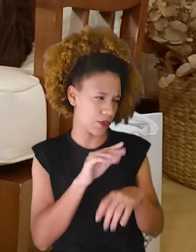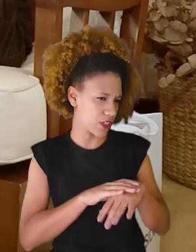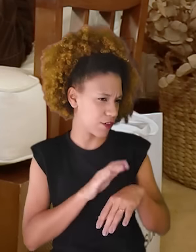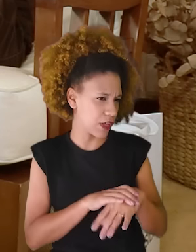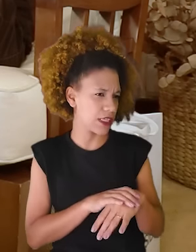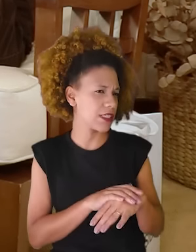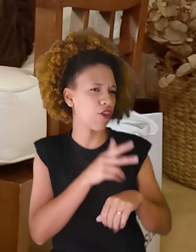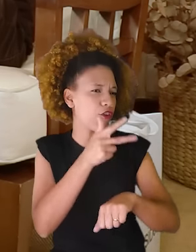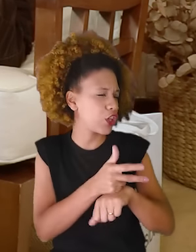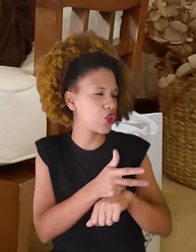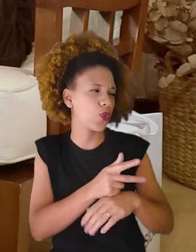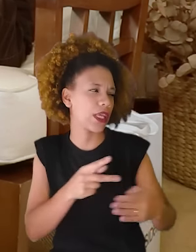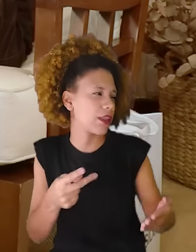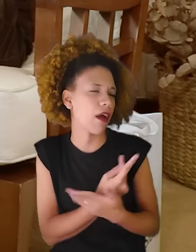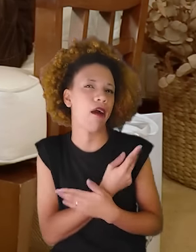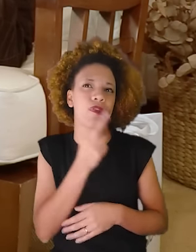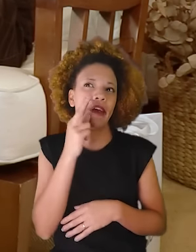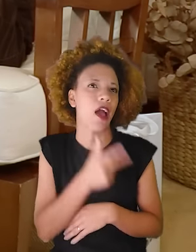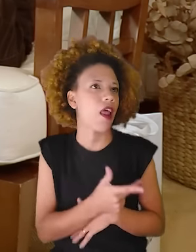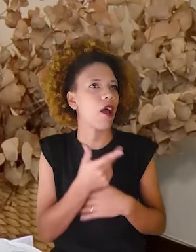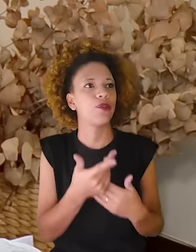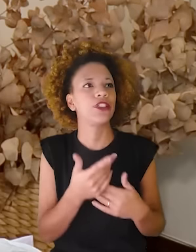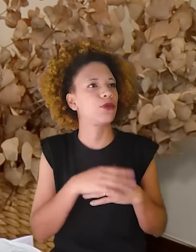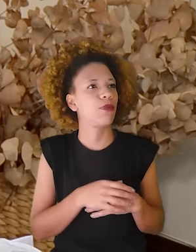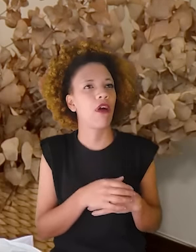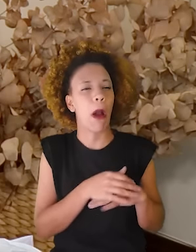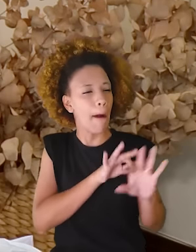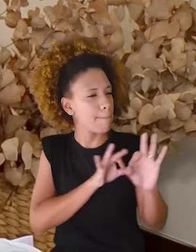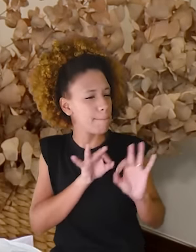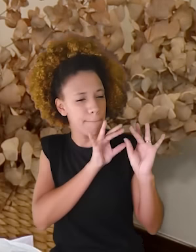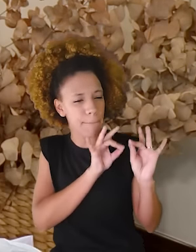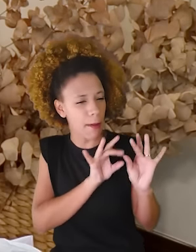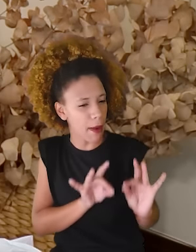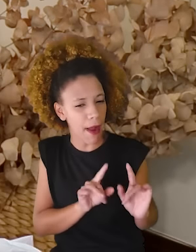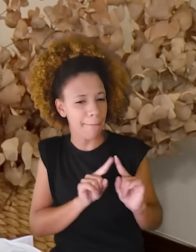assim que deu muito errado que você falou [ __ ] eu fiz uma [ __ ] de uma produção não sei o que